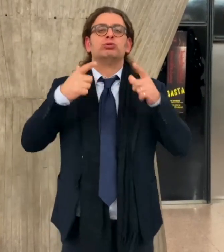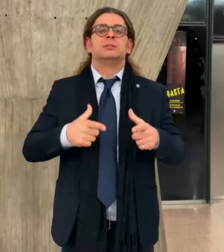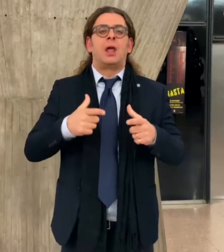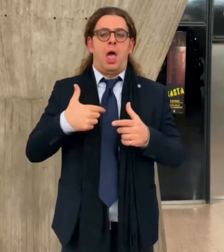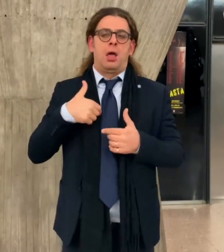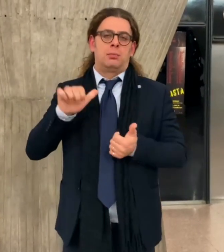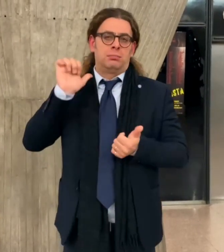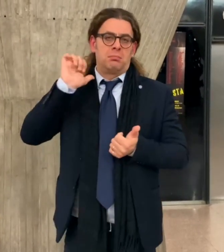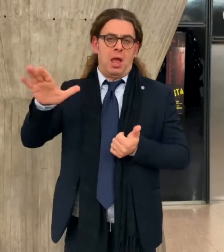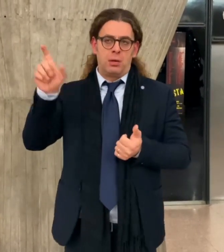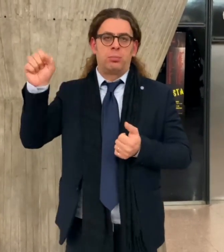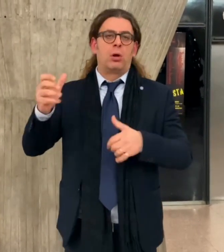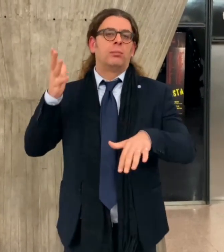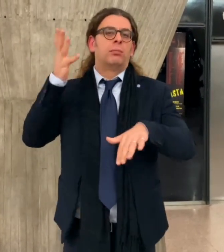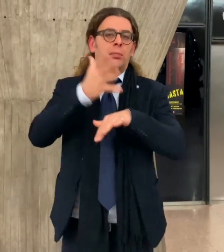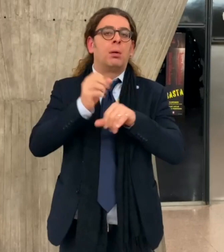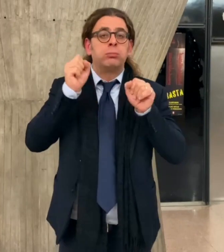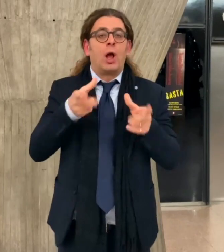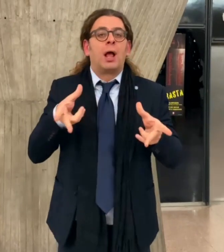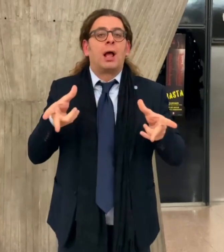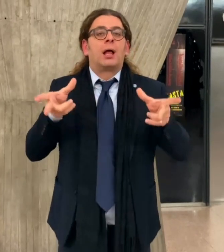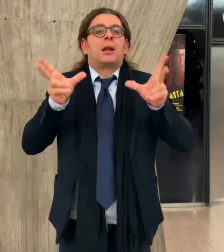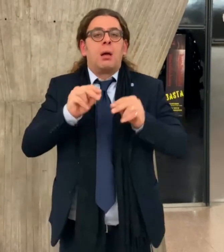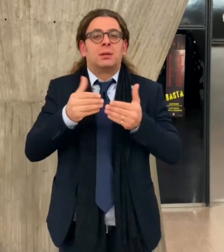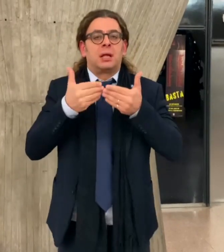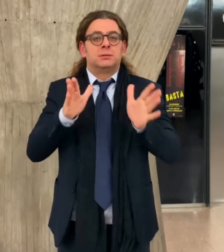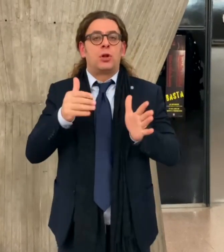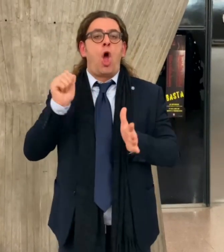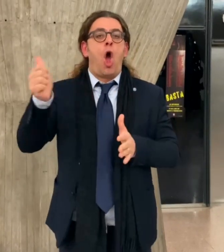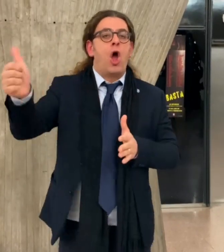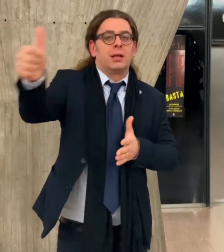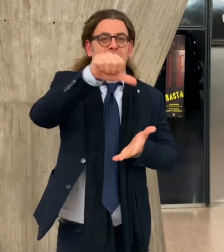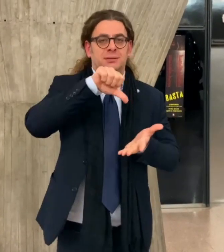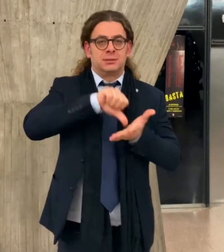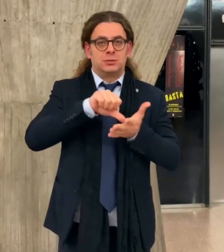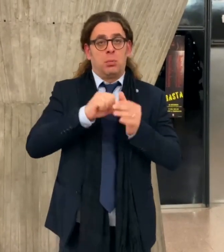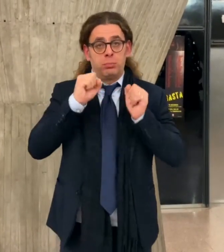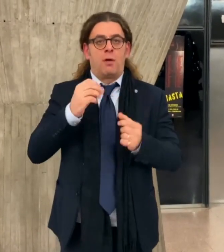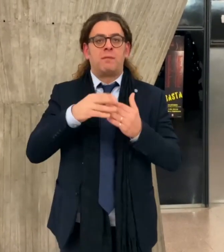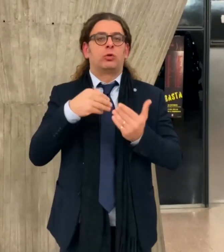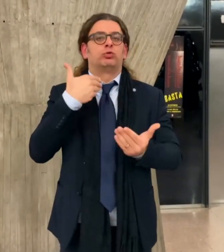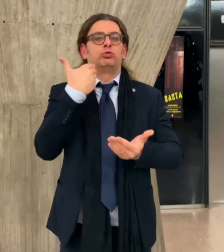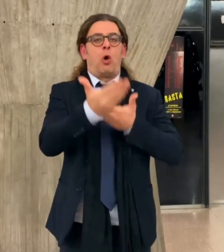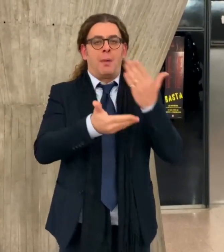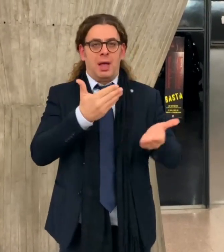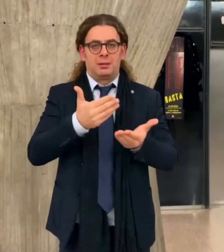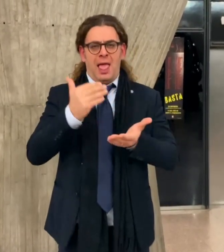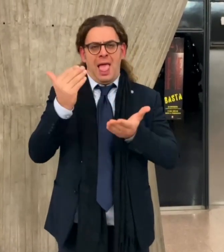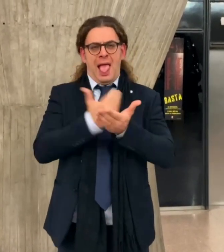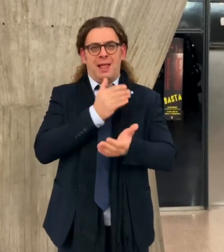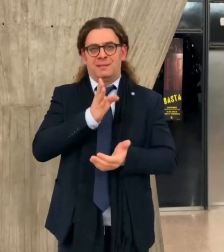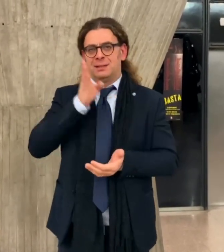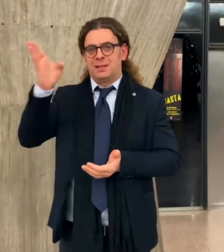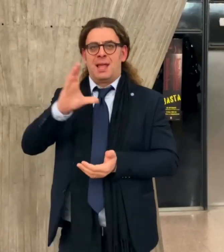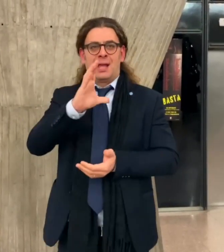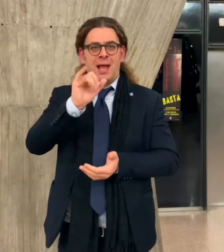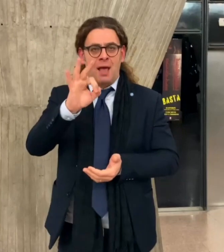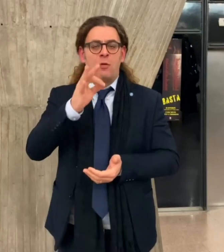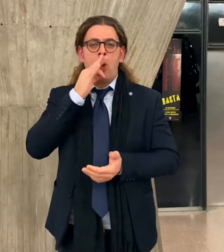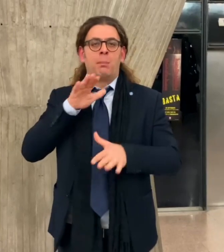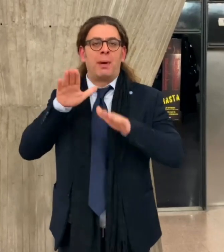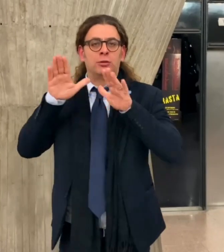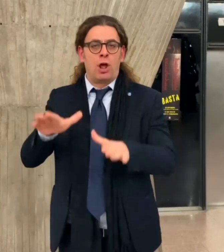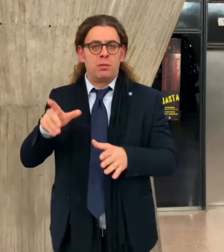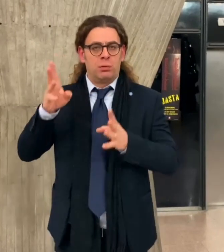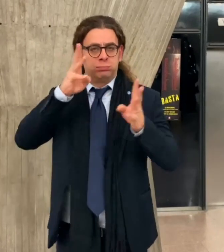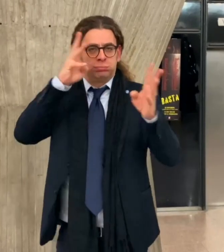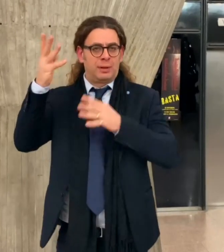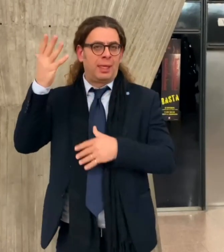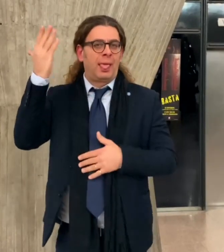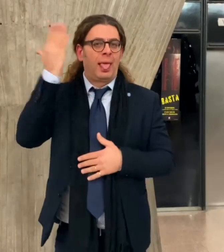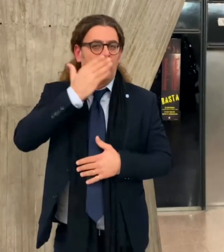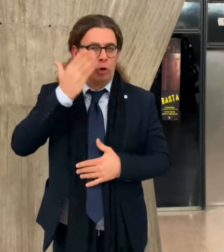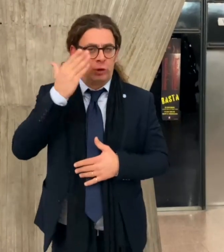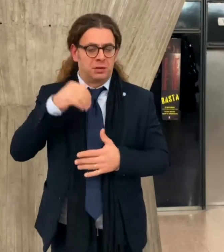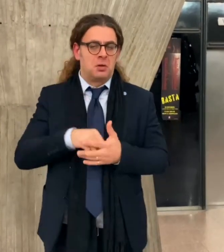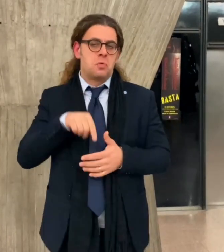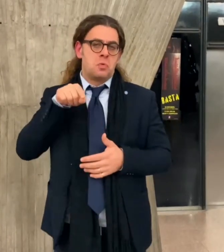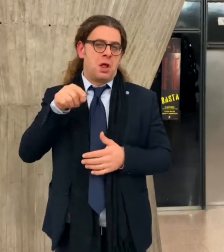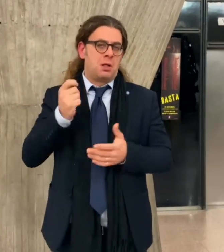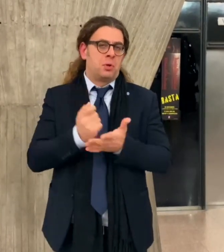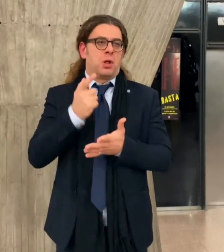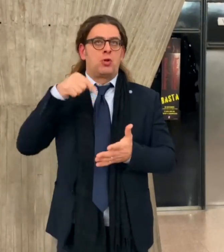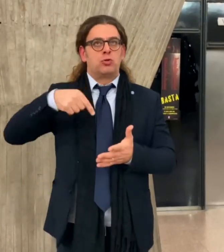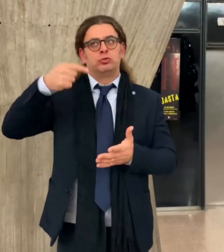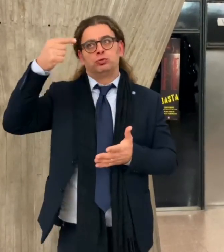di rivolgersi ai CAF o ai patronati dove spesso si generano errori e fraintendimenti.